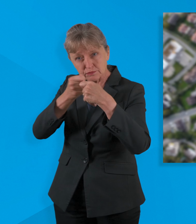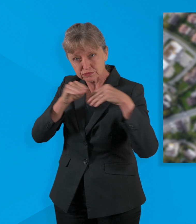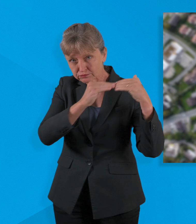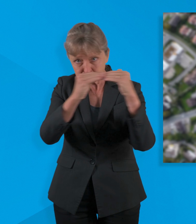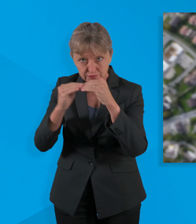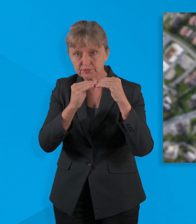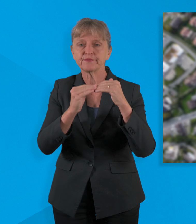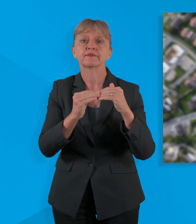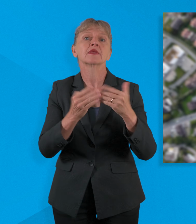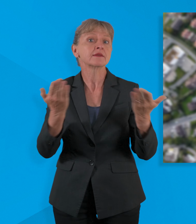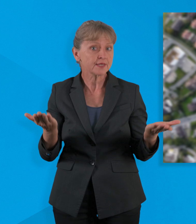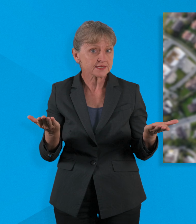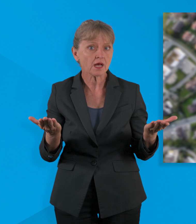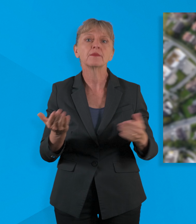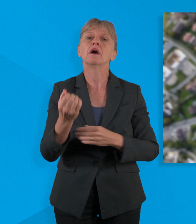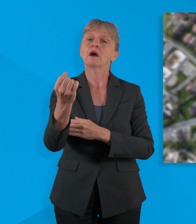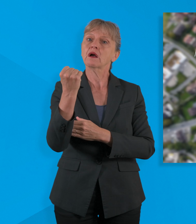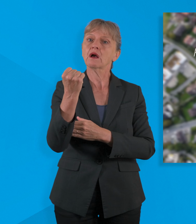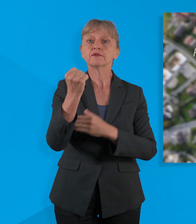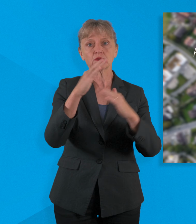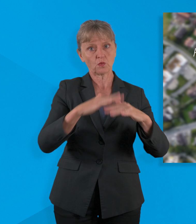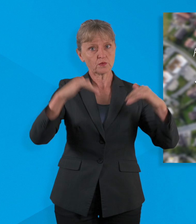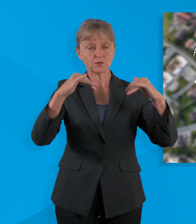Deshalb sagen der Luzerner Regierungsrat und der Kantonsrat